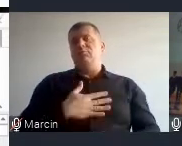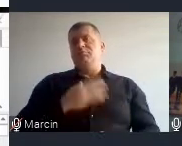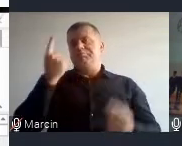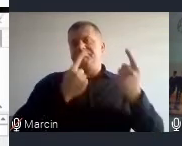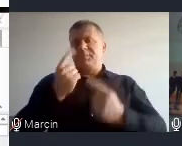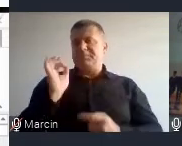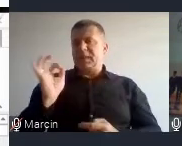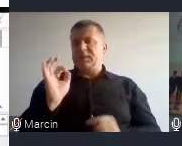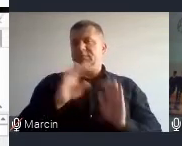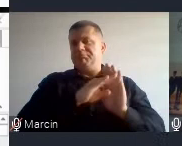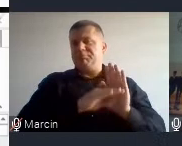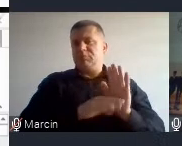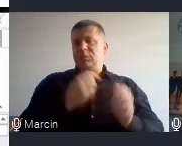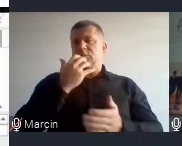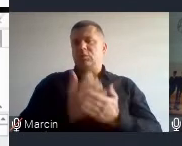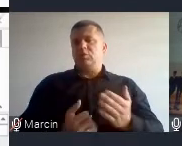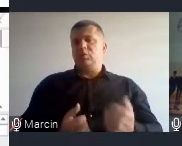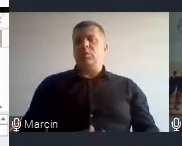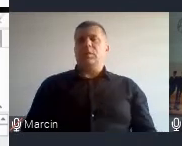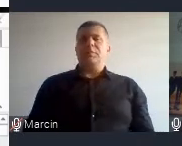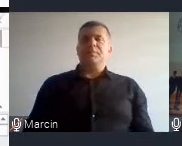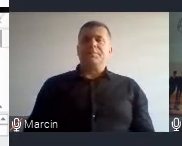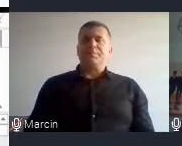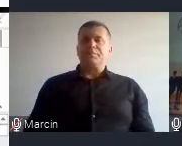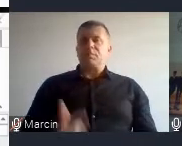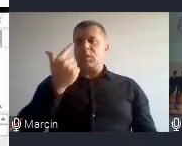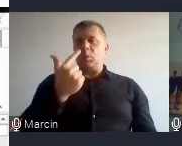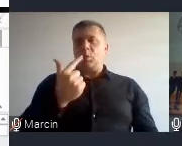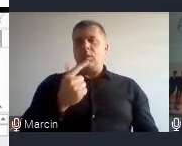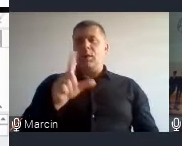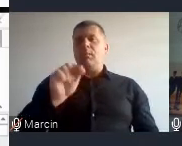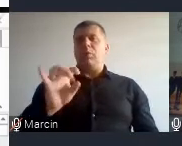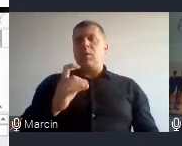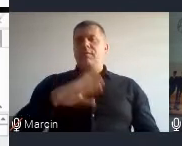W związku z tym to bardzo specyficzny rodzaj procedury, którą się stosuje.